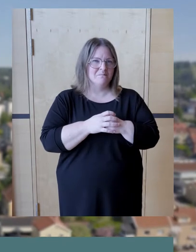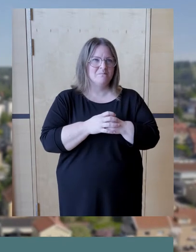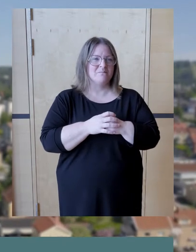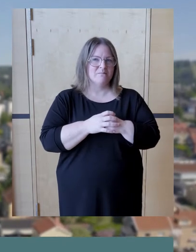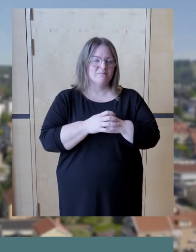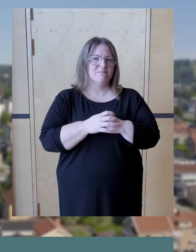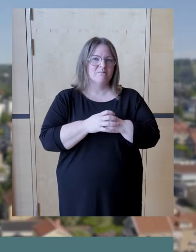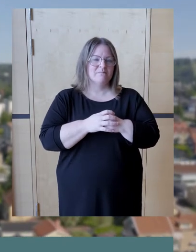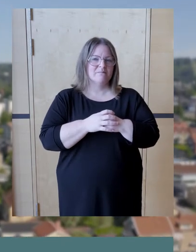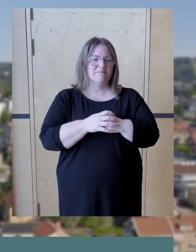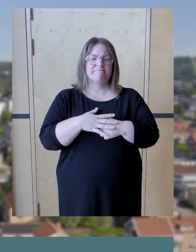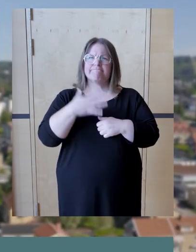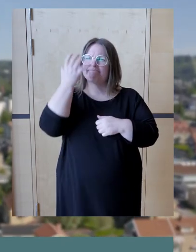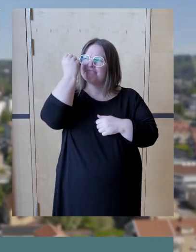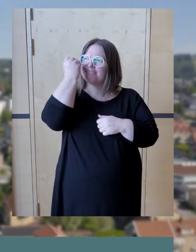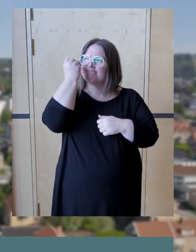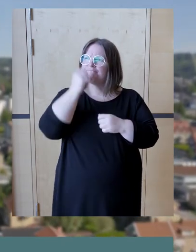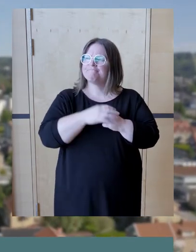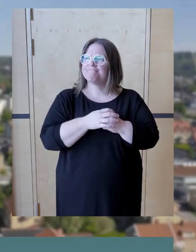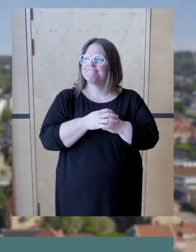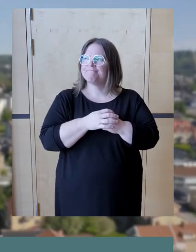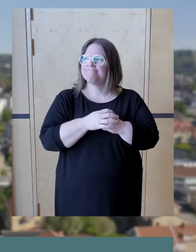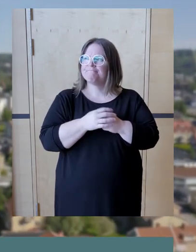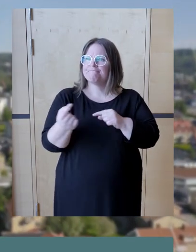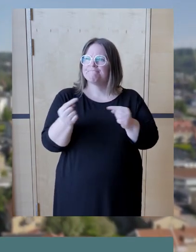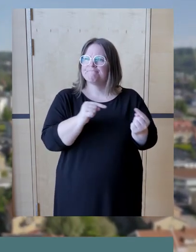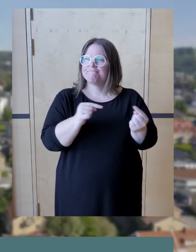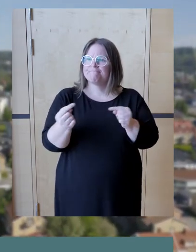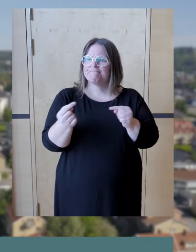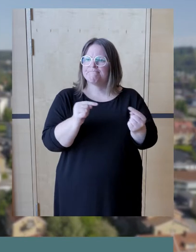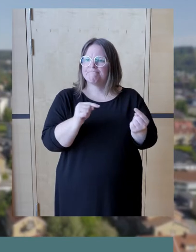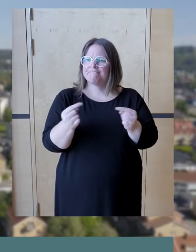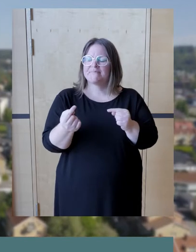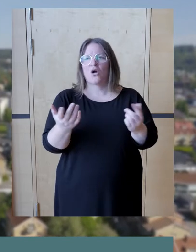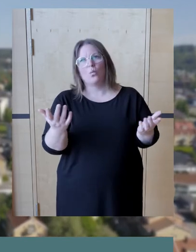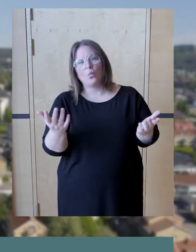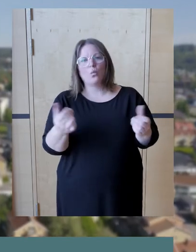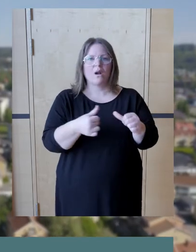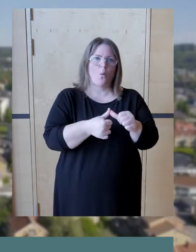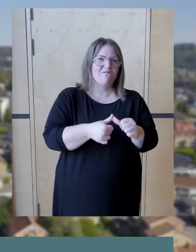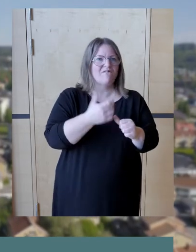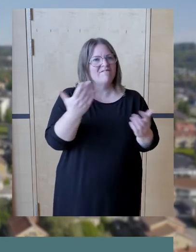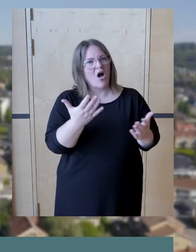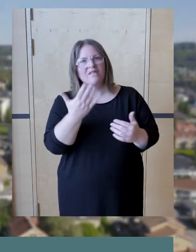Jag vill minnas att jag på det sättet Jag menar diskussionerna är lite grann Vem har lovat vad och Vem stod för en annan Vidare